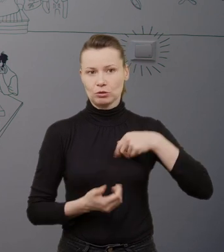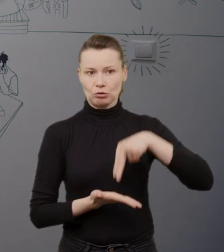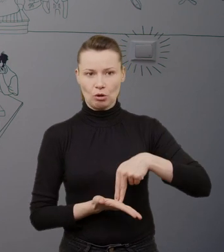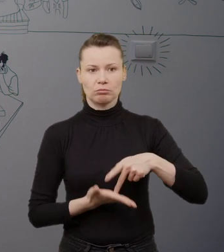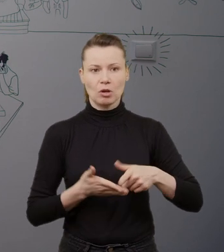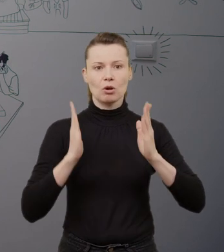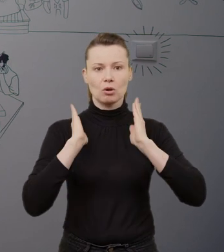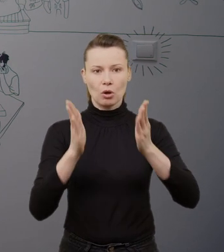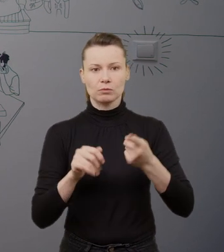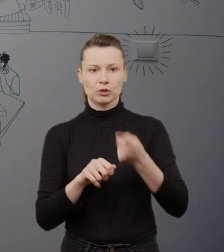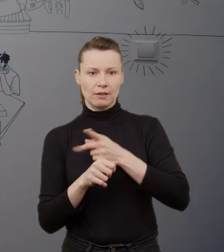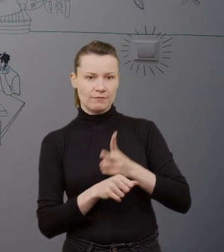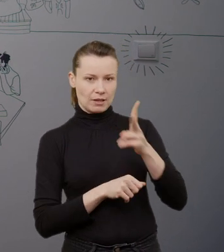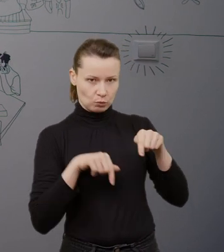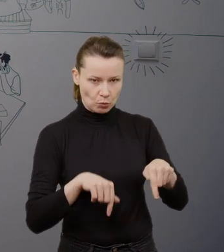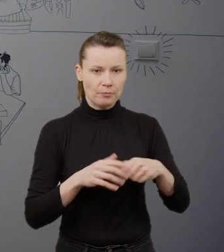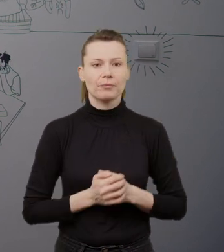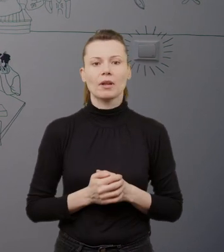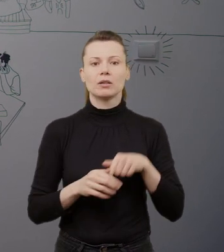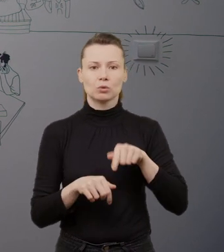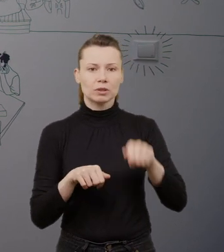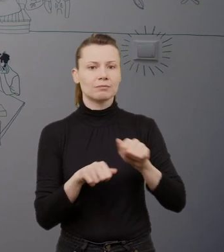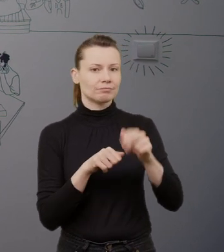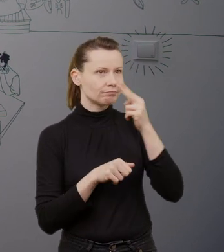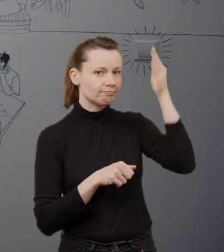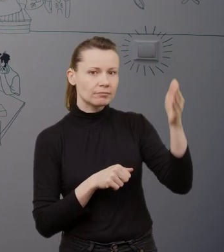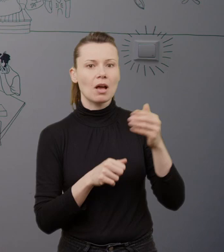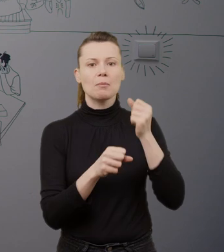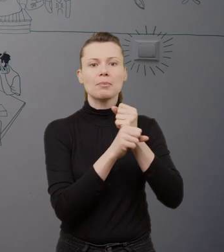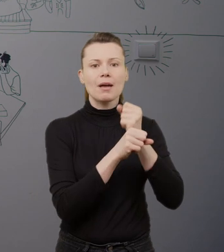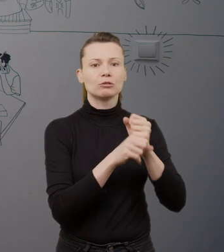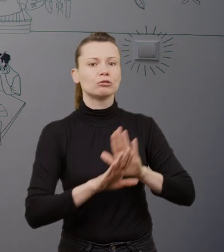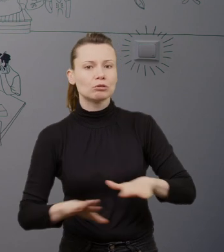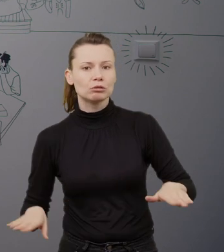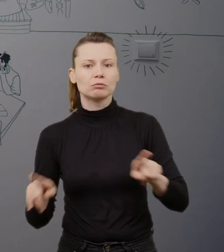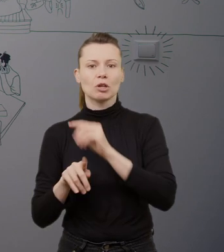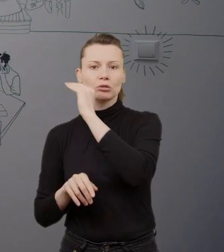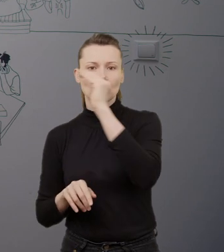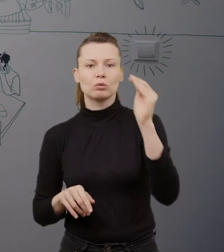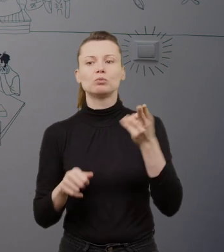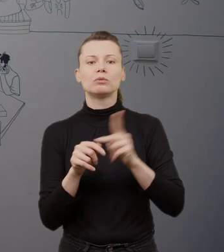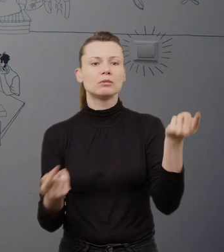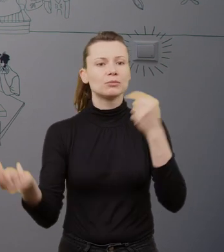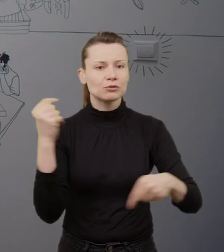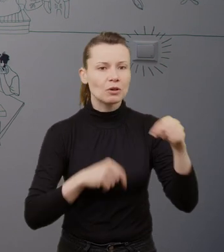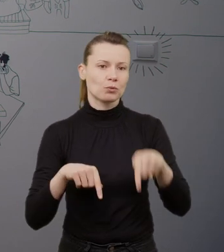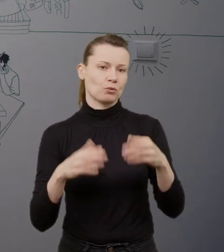Ja teraz jestem w korytarzu, tuż przed wejściem do sali widowiskowej. Tu czasami znajdują się prace dzieci i dorosłych,